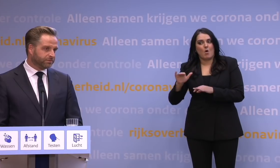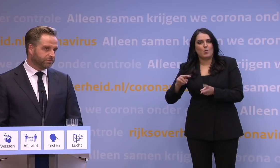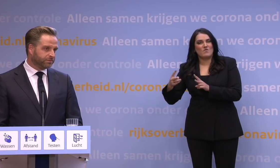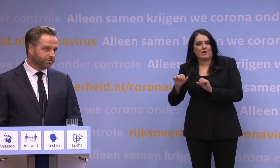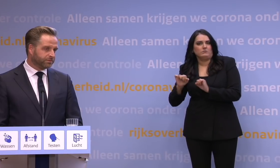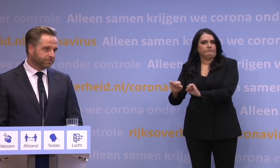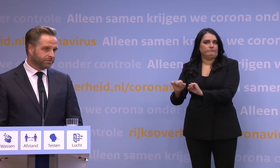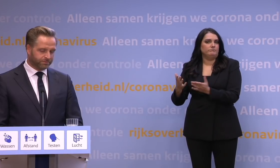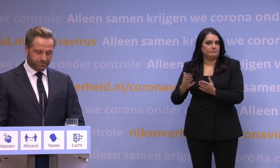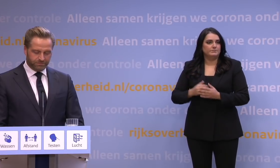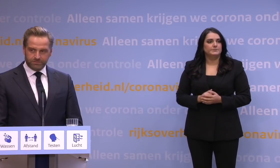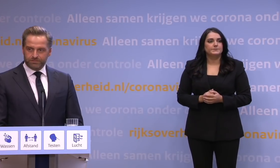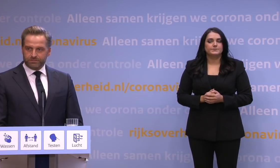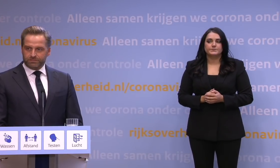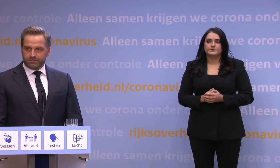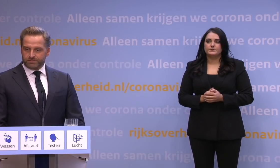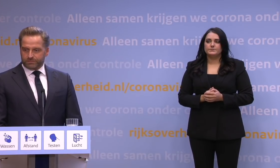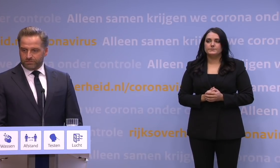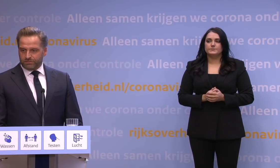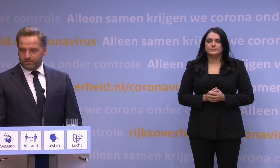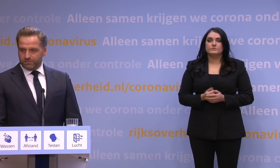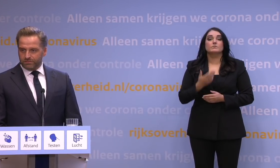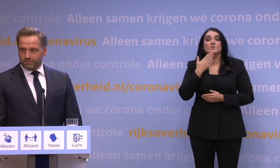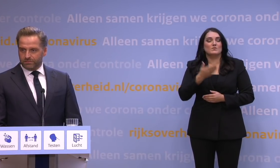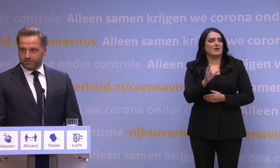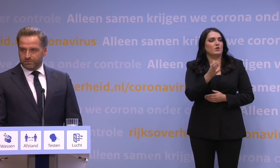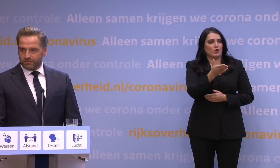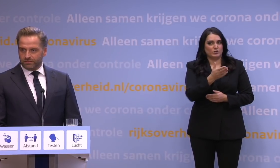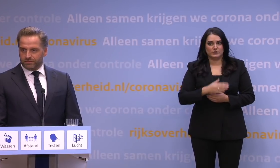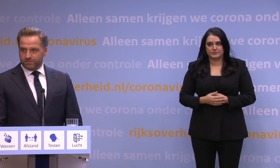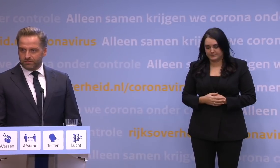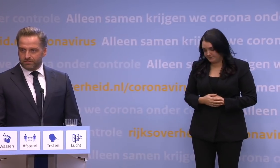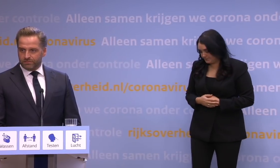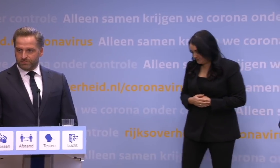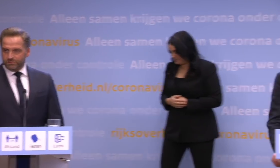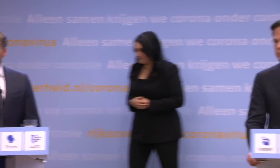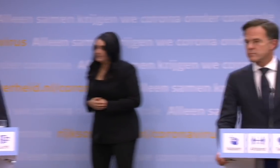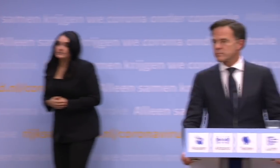Dank u wel. GESPREKSLEIDER: RTL. Vraag voor premier Rutte. Ik heb een beetje mee zitten schrijven.